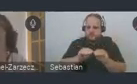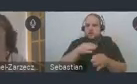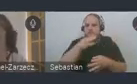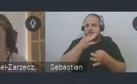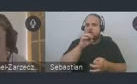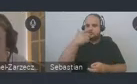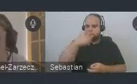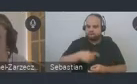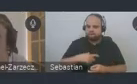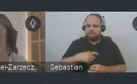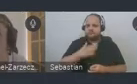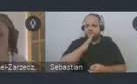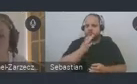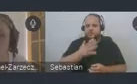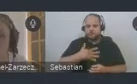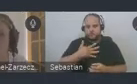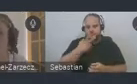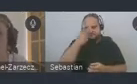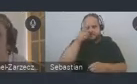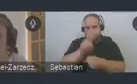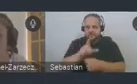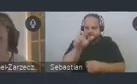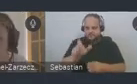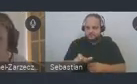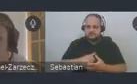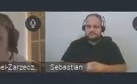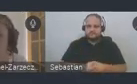Żeby wzbudzić zaufanie tych osób, które do nas przychodzą.